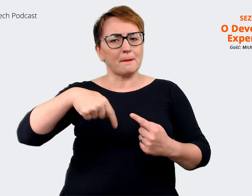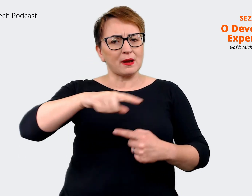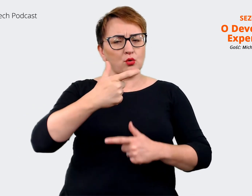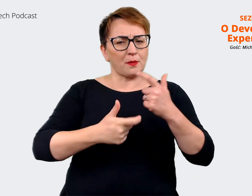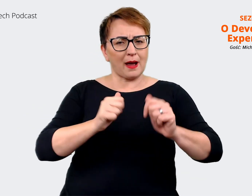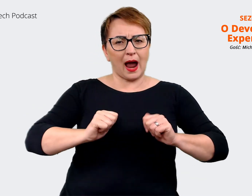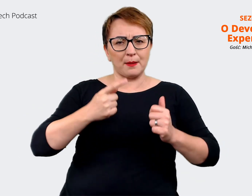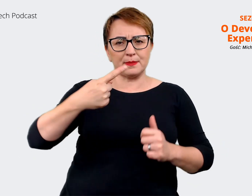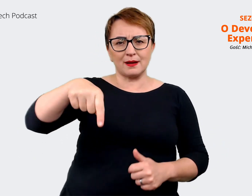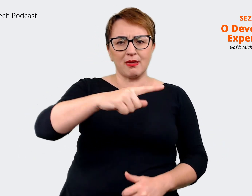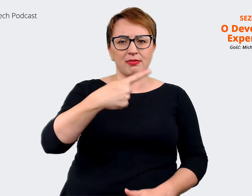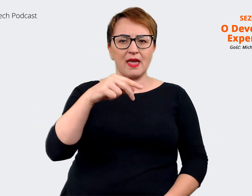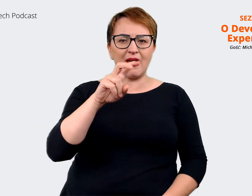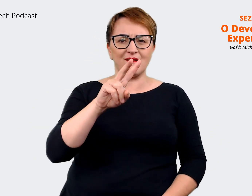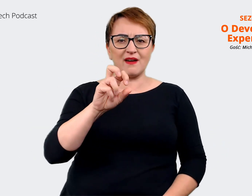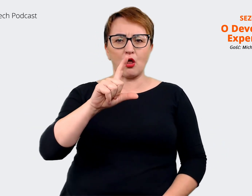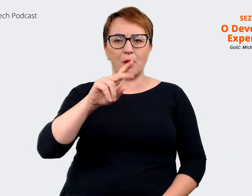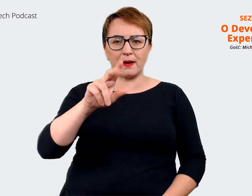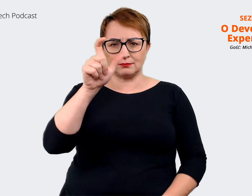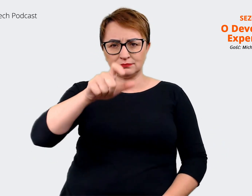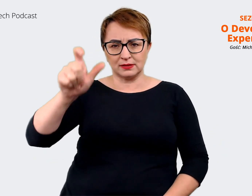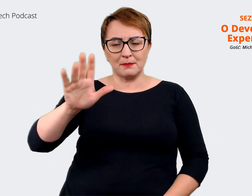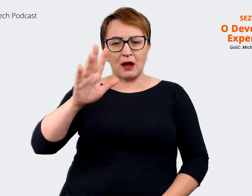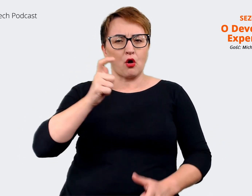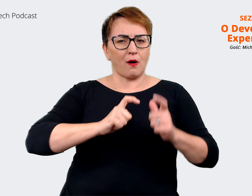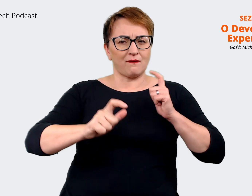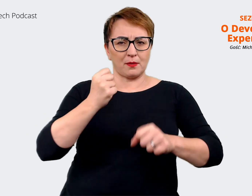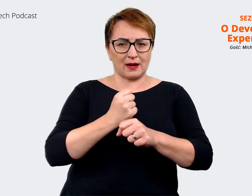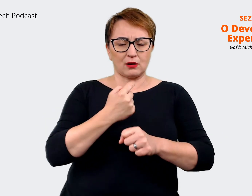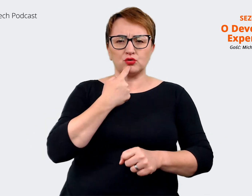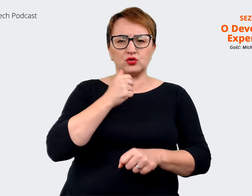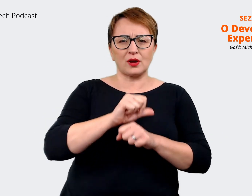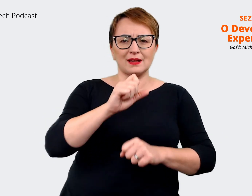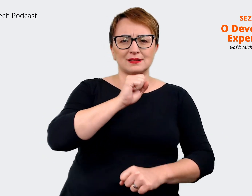żeby nasi developerzy mieli jak największy komfort pracy? Czym jest Allegro Developer